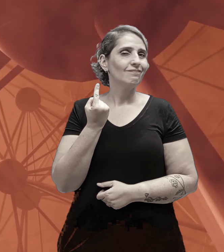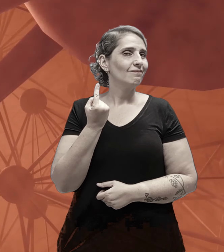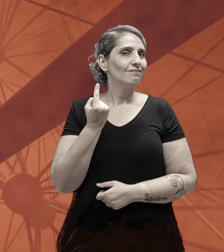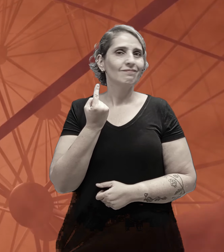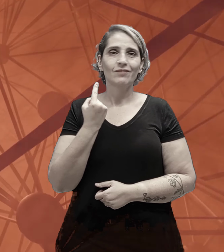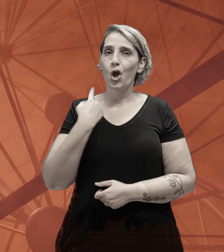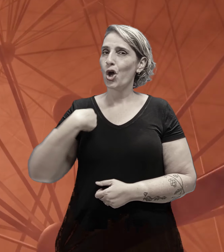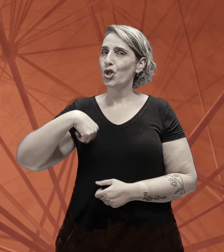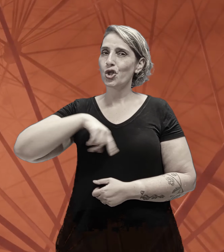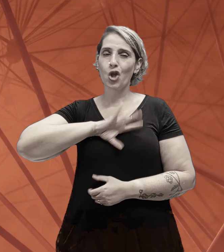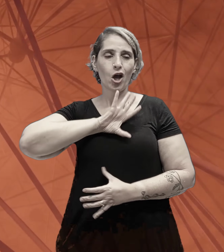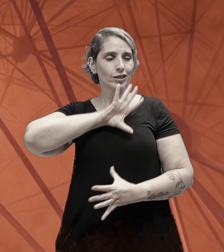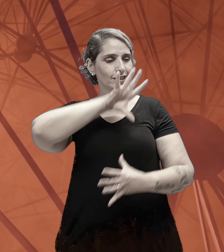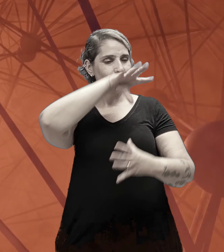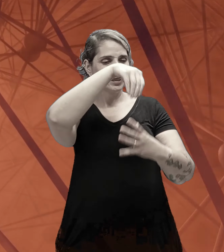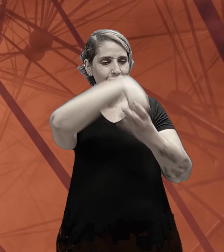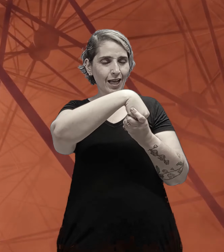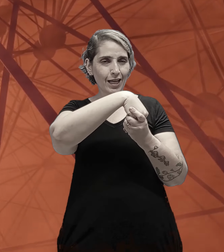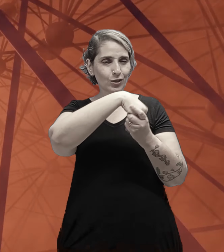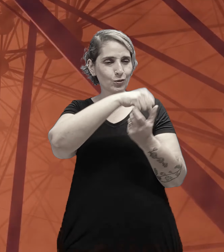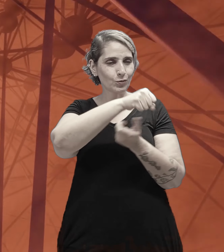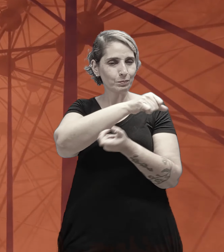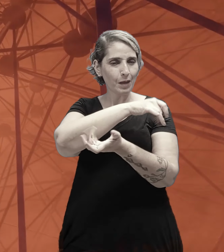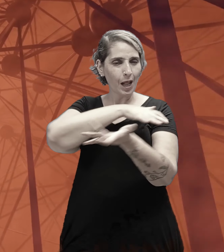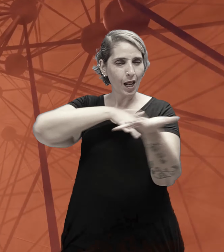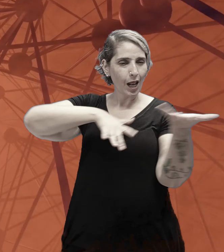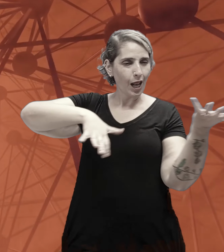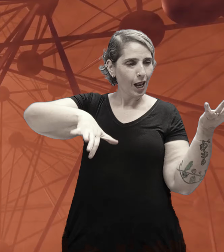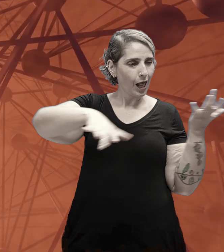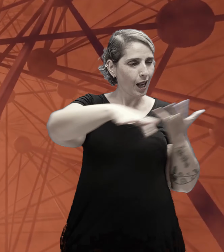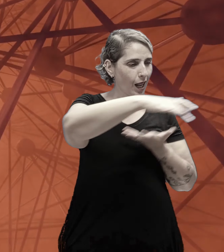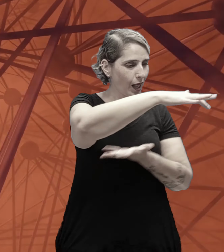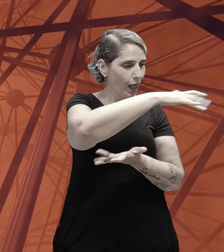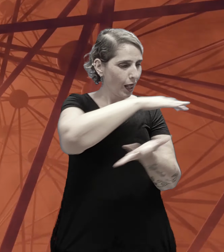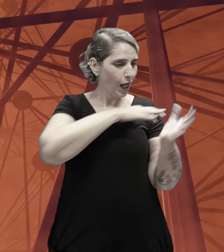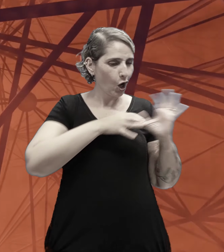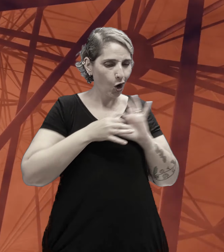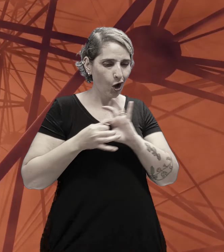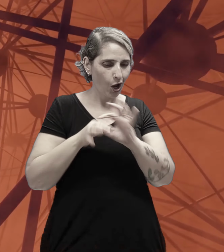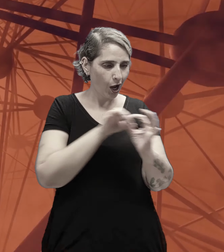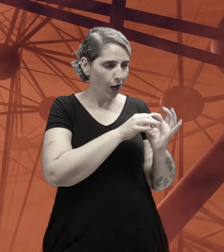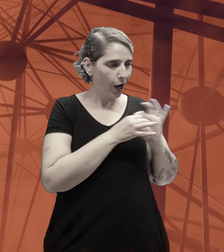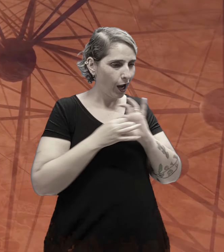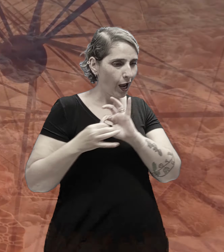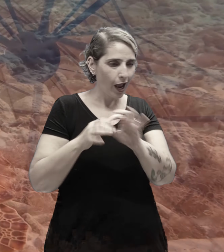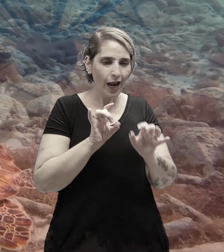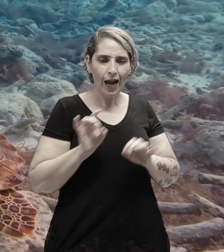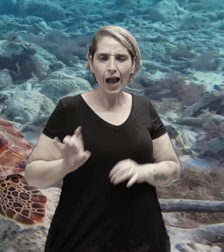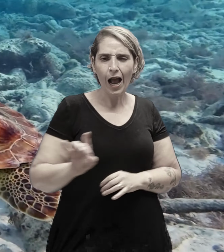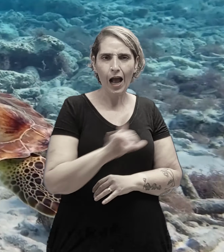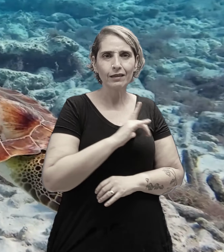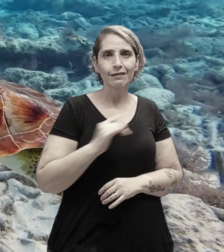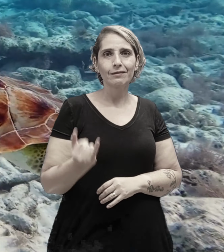Fazemos parte de uma teia infinita de conexões, onde cada fio é importante,